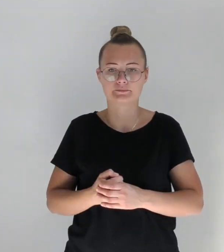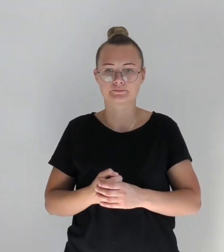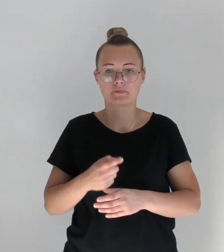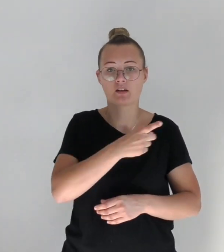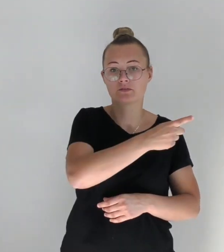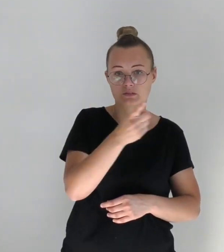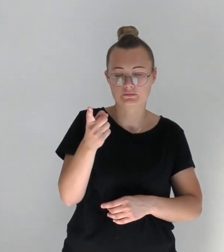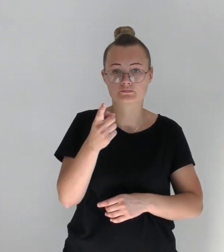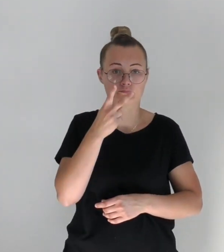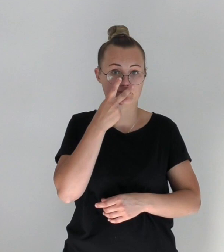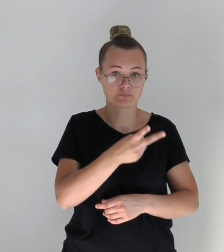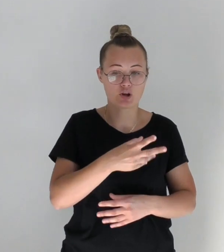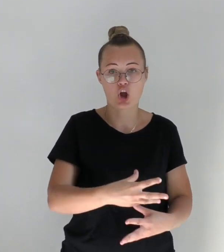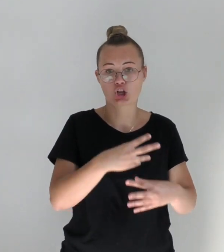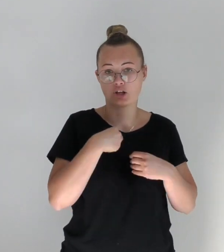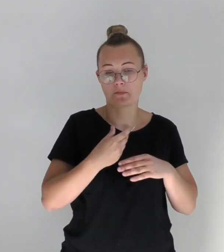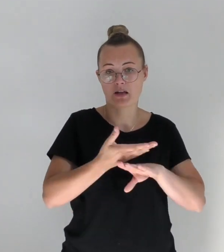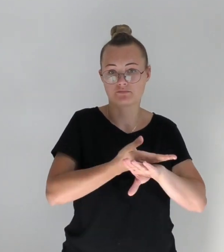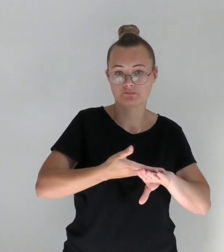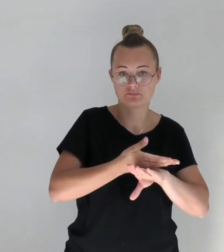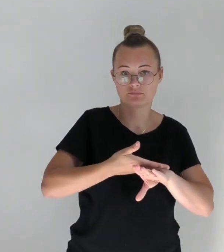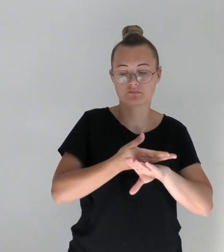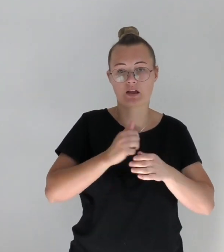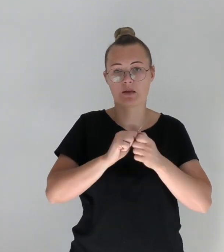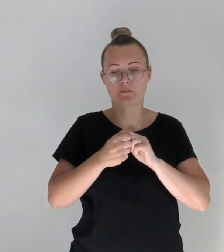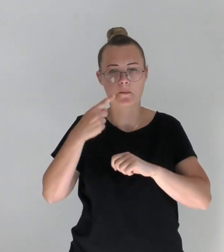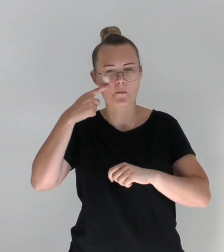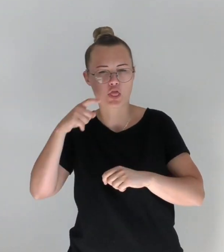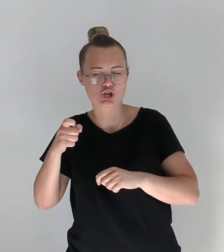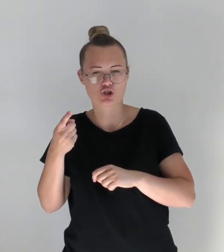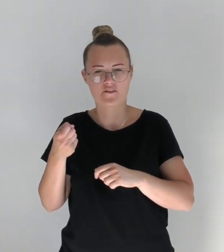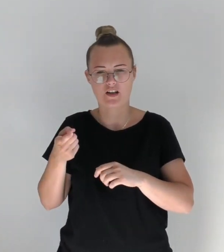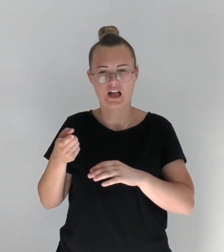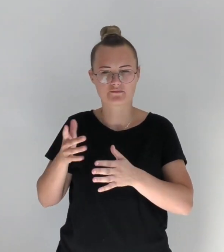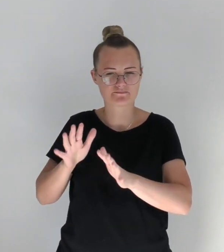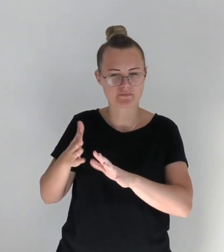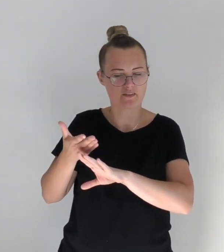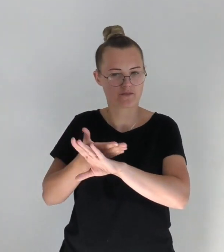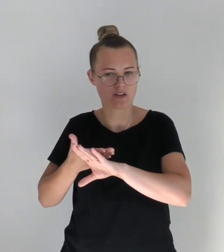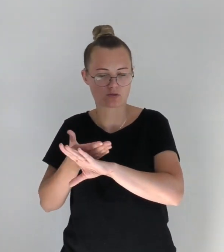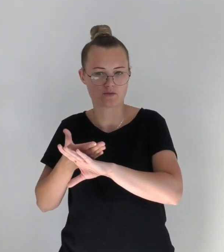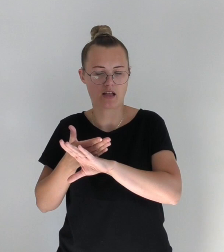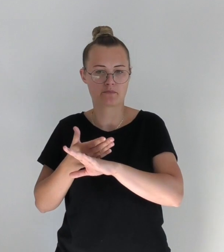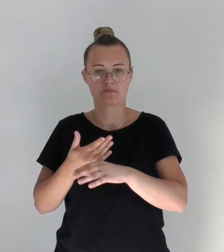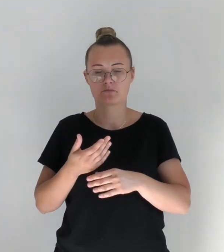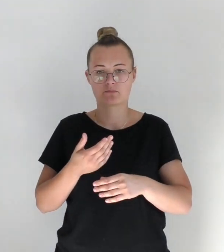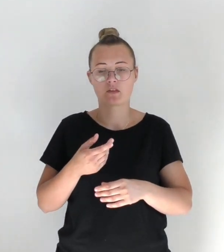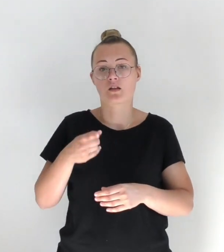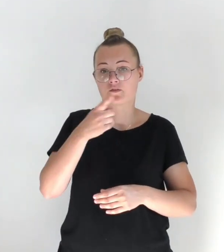Jeżeli podejrzewasz oszustwo internetowe lub otrzymałeś podejrzane wiadomości